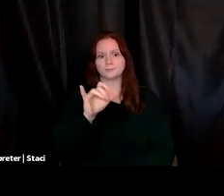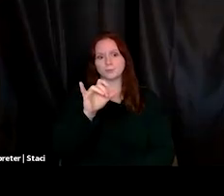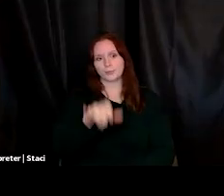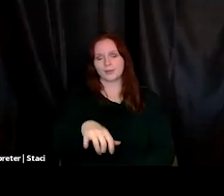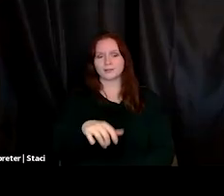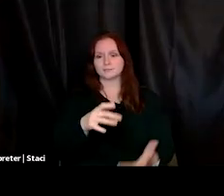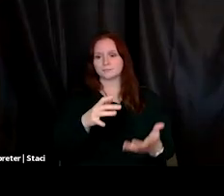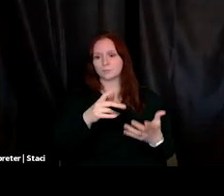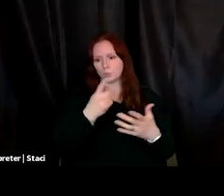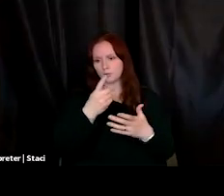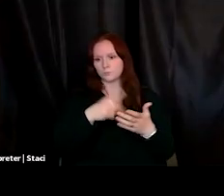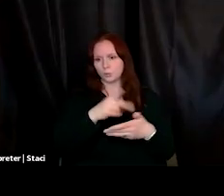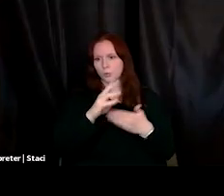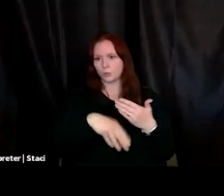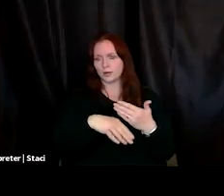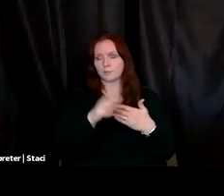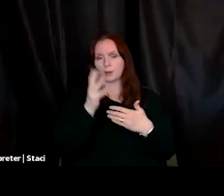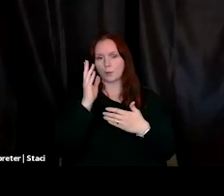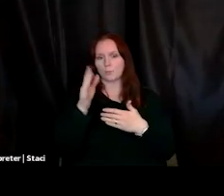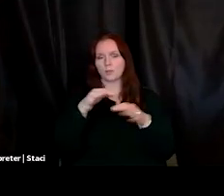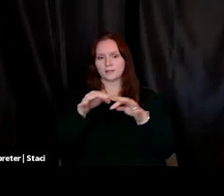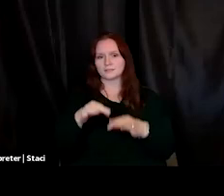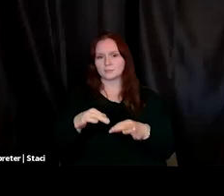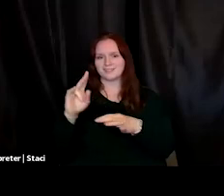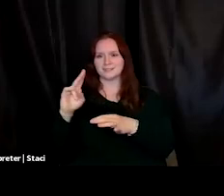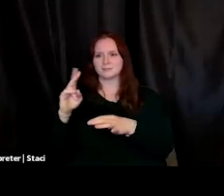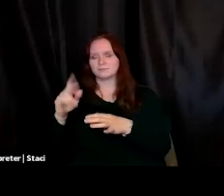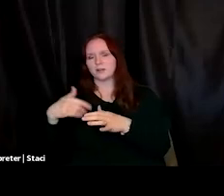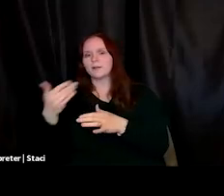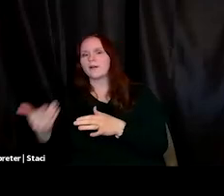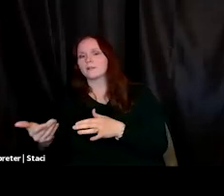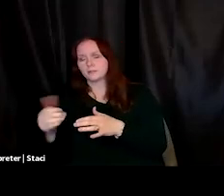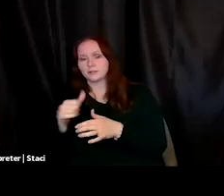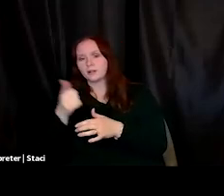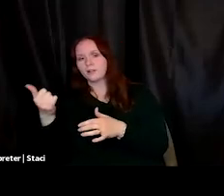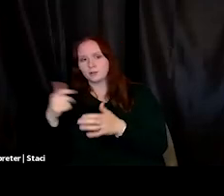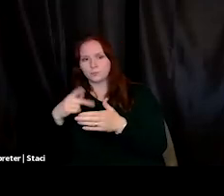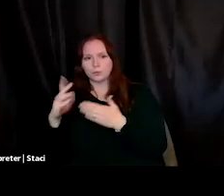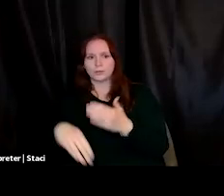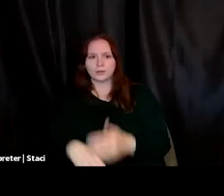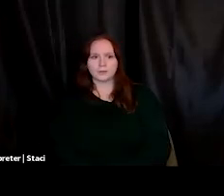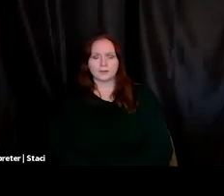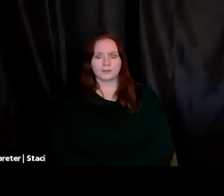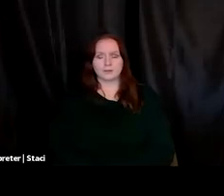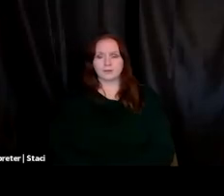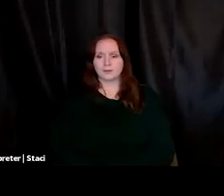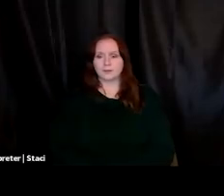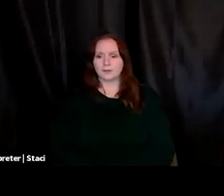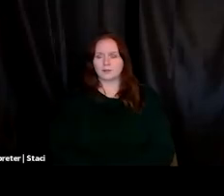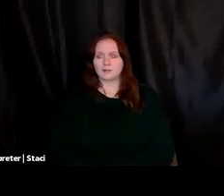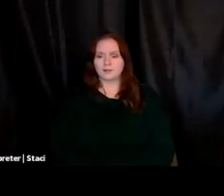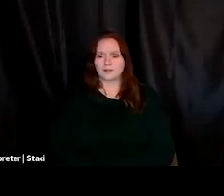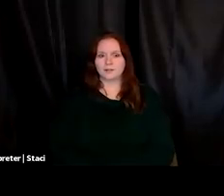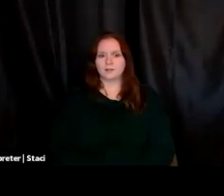así como el tiempo de procesamiento para las decisiones iniciales de reclamación. El lanzamiento de la expansión de iClaim generalmente estará